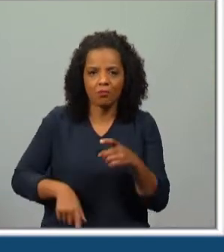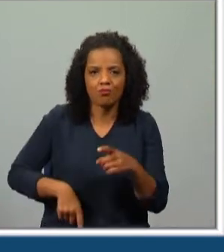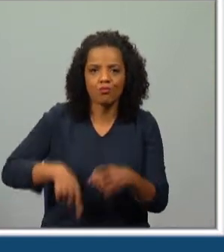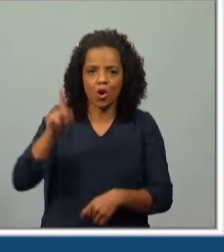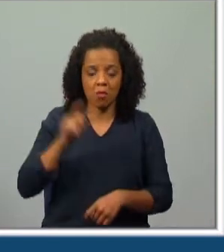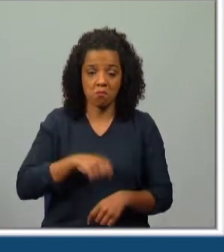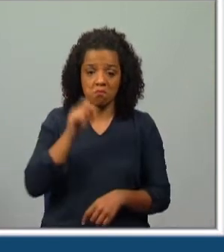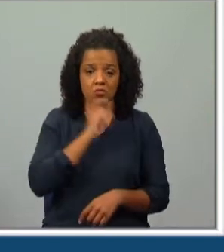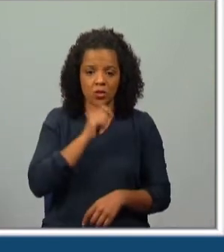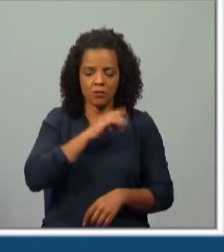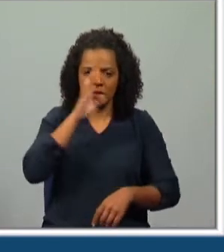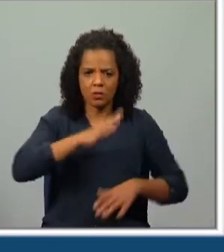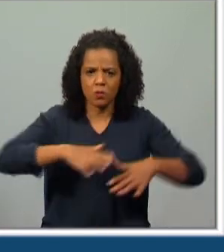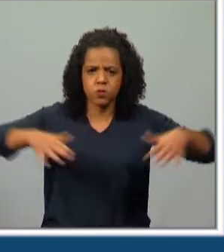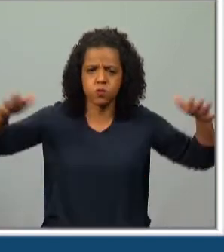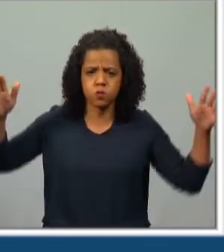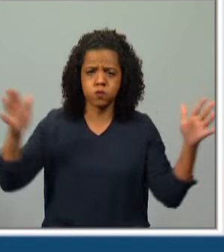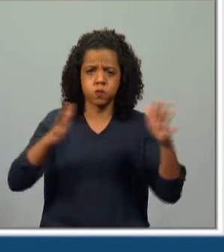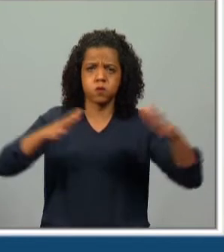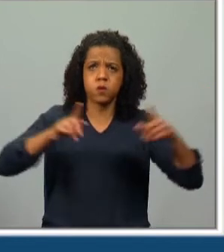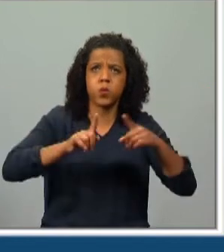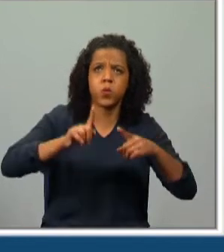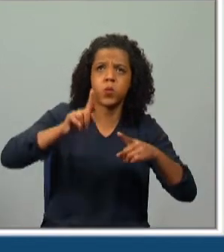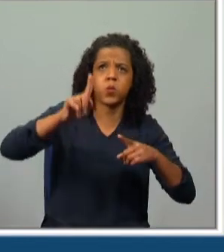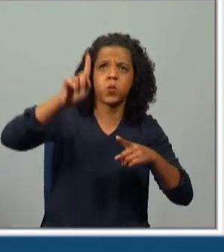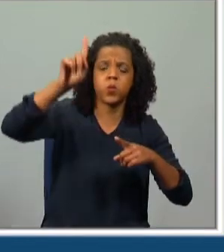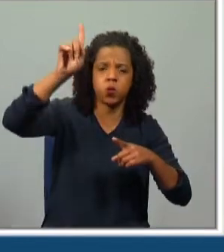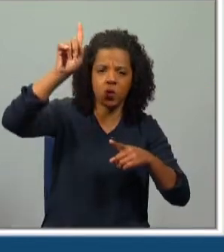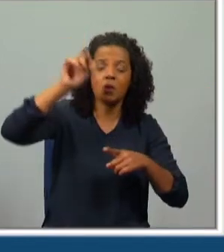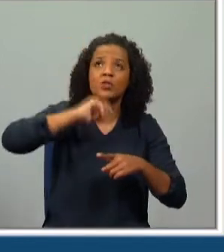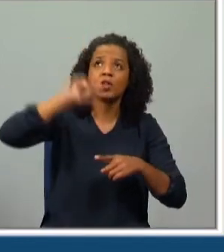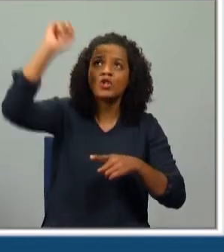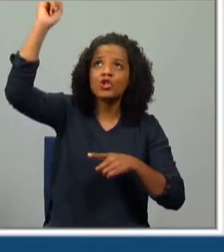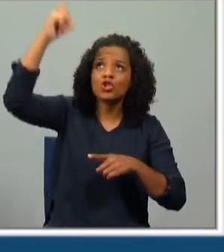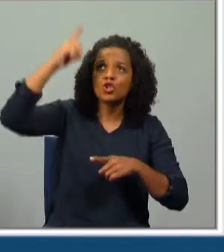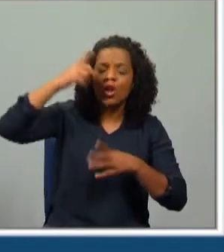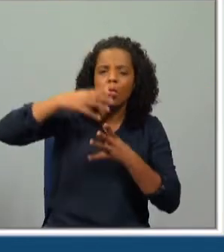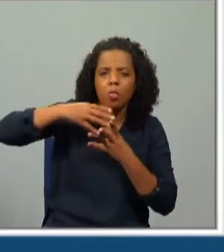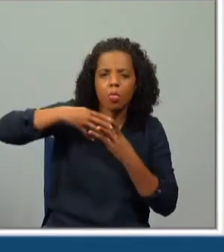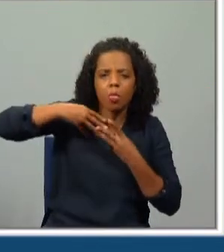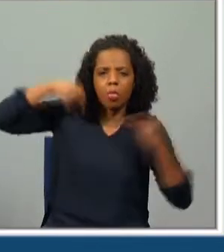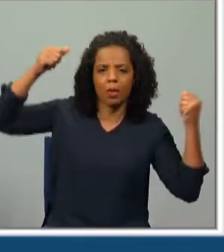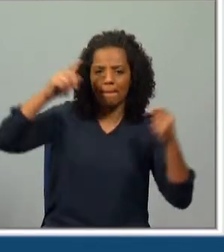três sapos voando alto muito alto o sol não derreterá o petróleo a quinta 三隻青蛙飛得很高，太陽很高不會融化燃燒農場的油